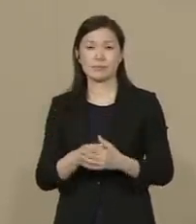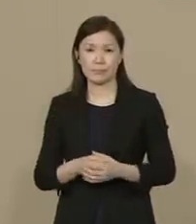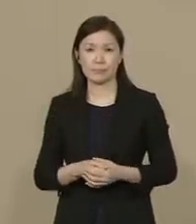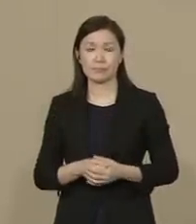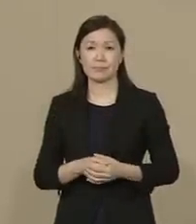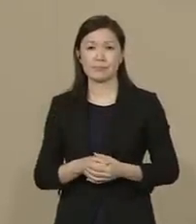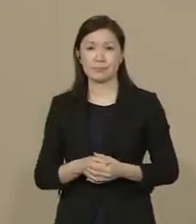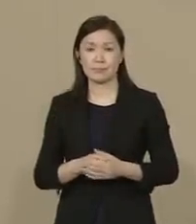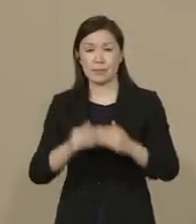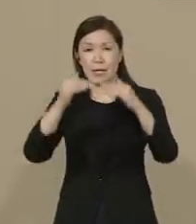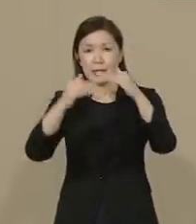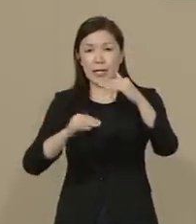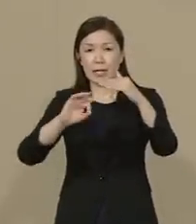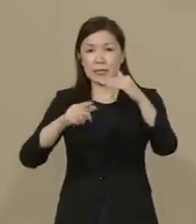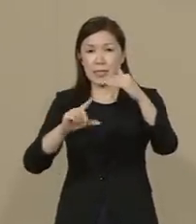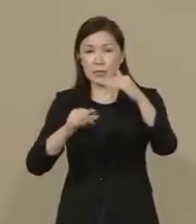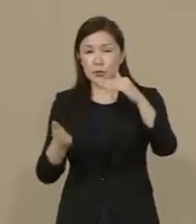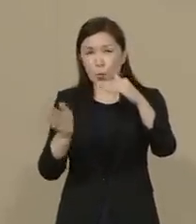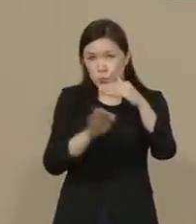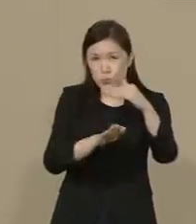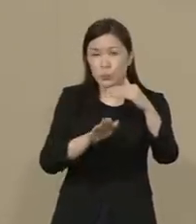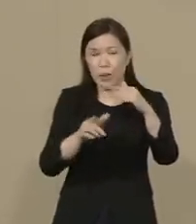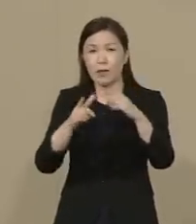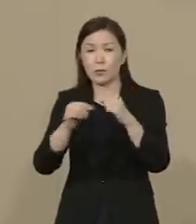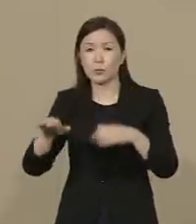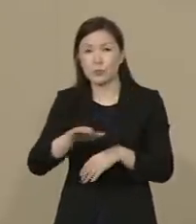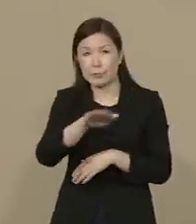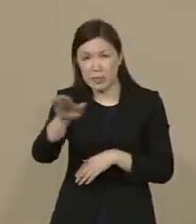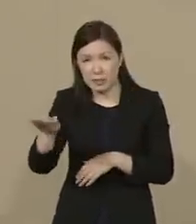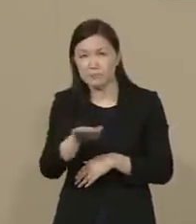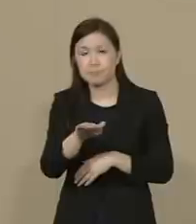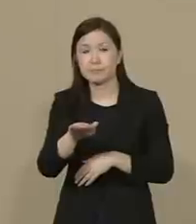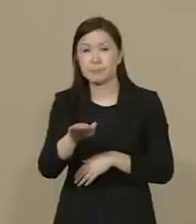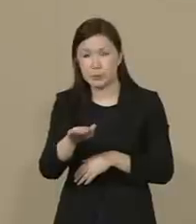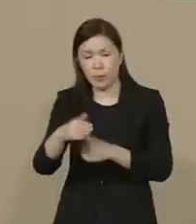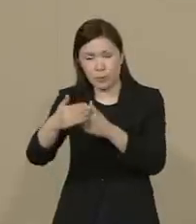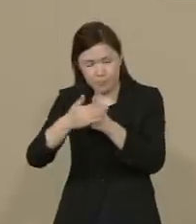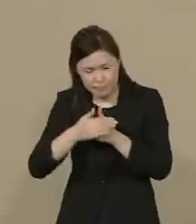軽減税率導入には国民の 皆様の後押しが必要です